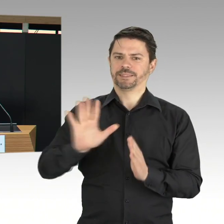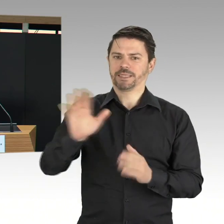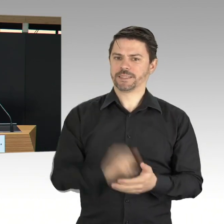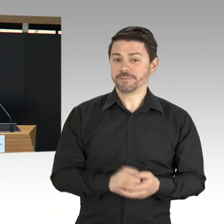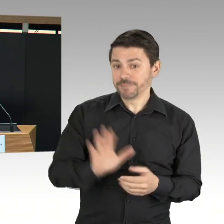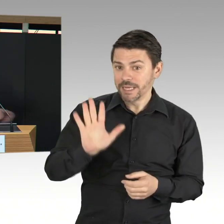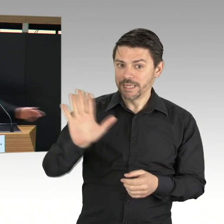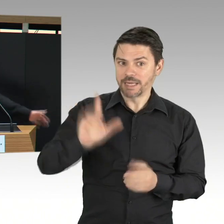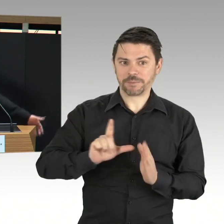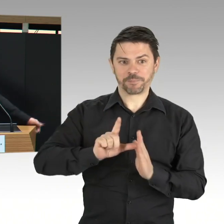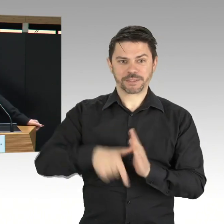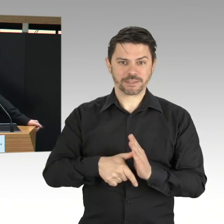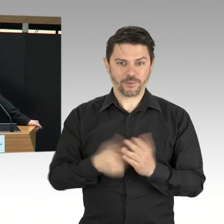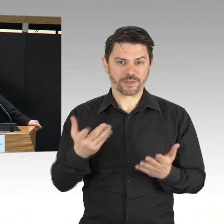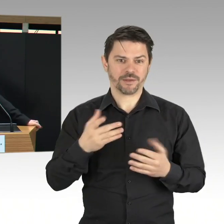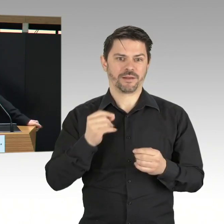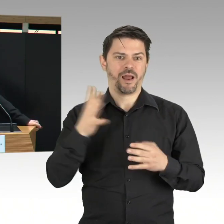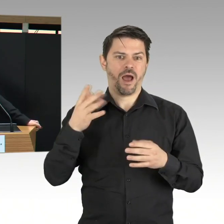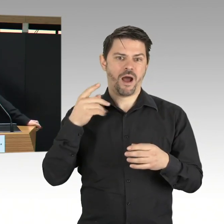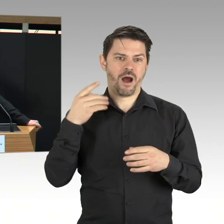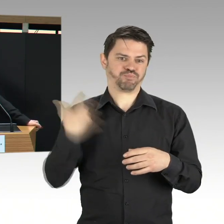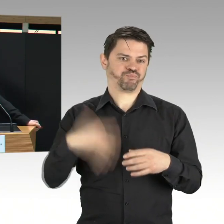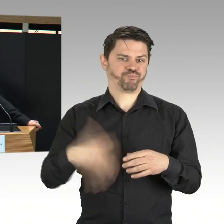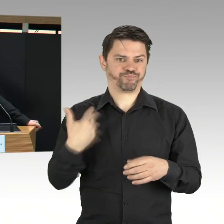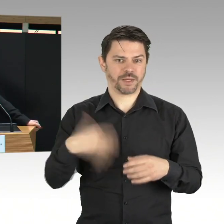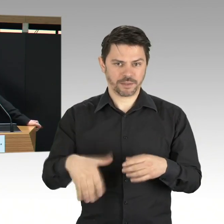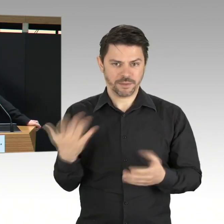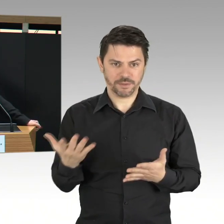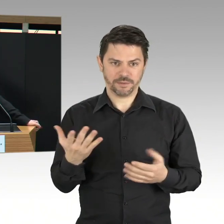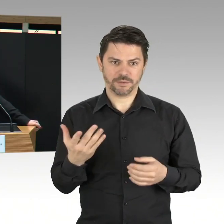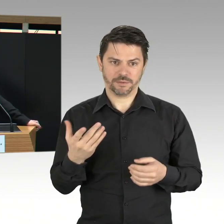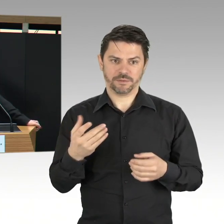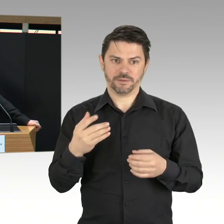(Präsidium) Frau Kollegin, ich darf Sie fragen, ob Sie eine Zwischenfrage des Abgeordneten Scholtysek von der AfD zulassen?